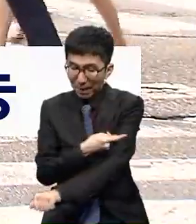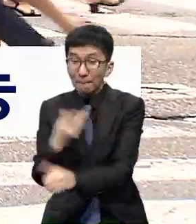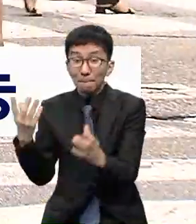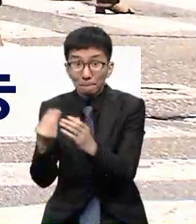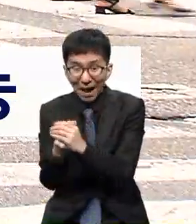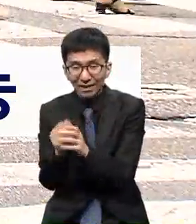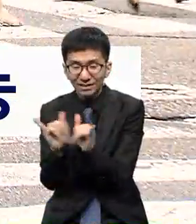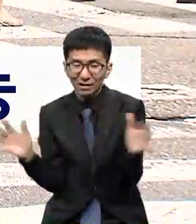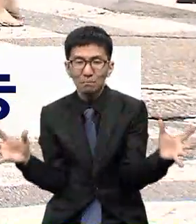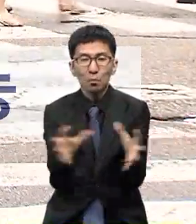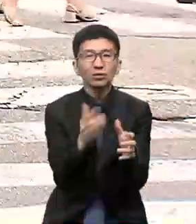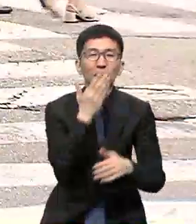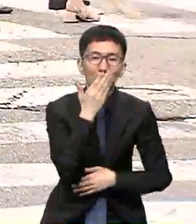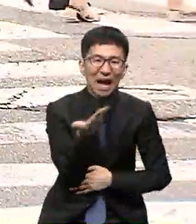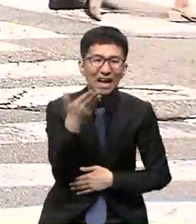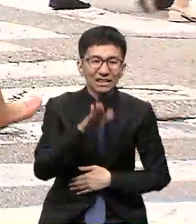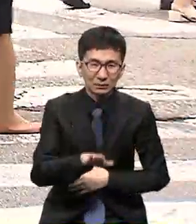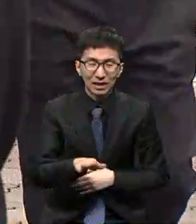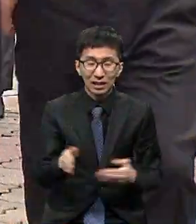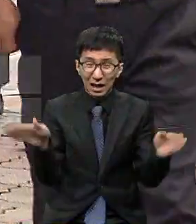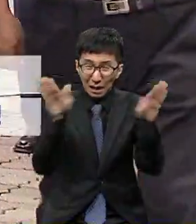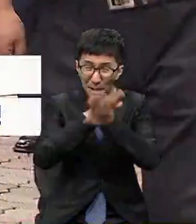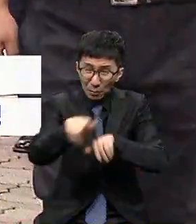함께할 수 있지만 그래도 회식이나 모임은 자제해달라고 정부는 당부했습니다.